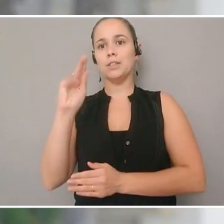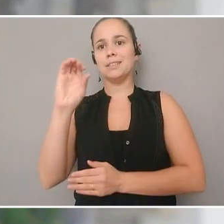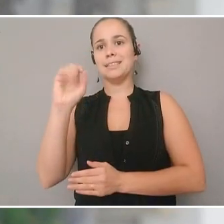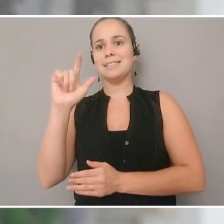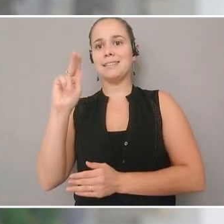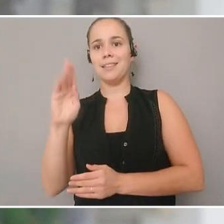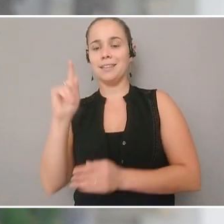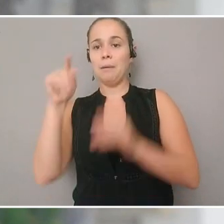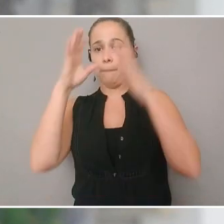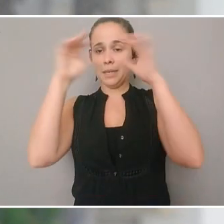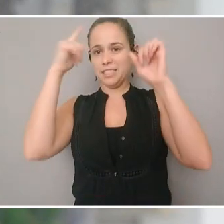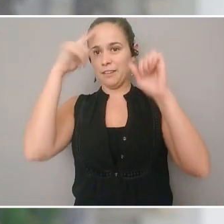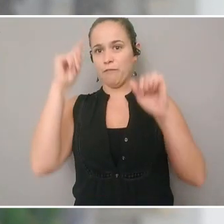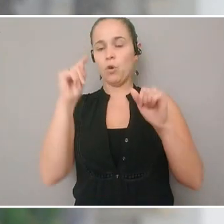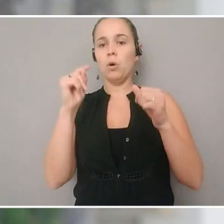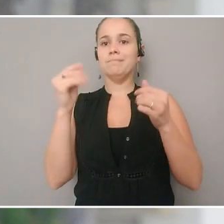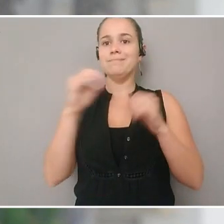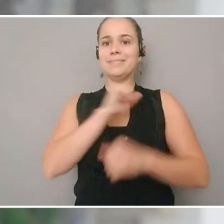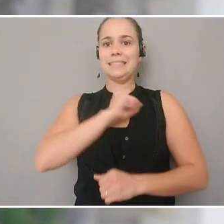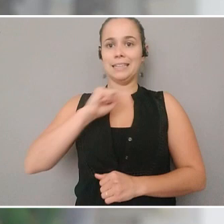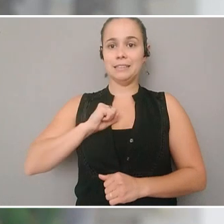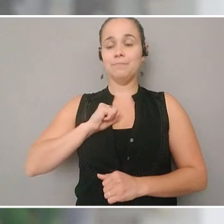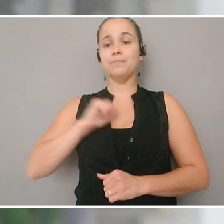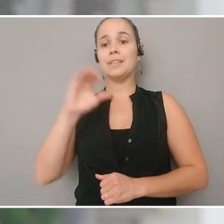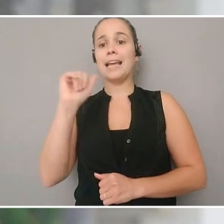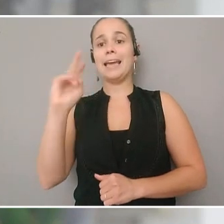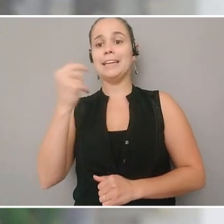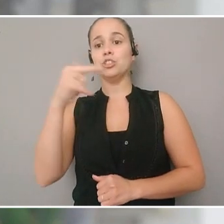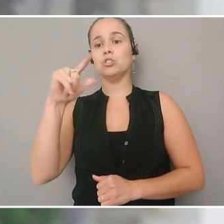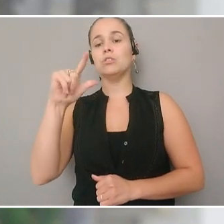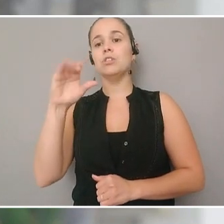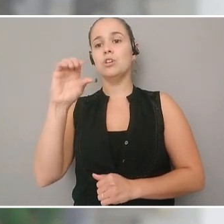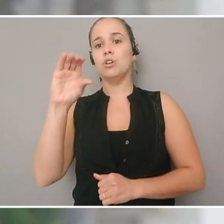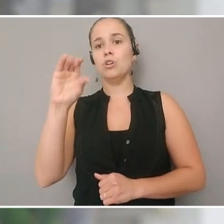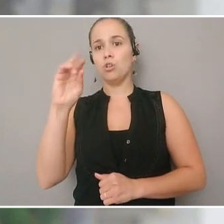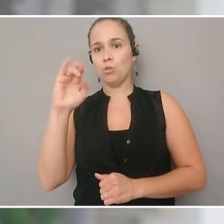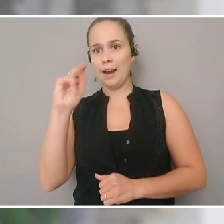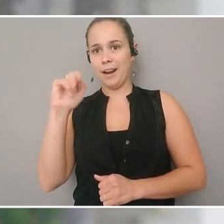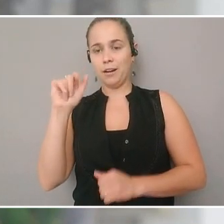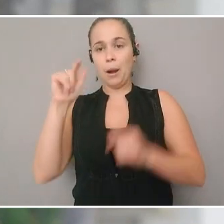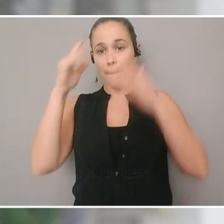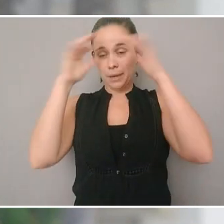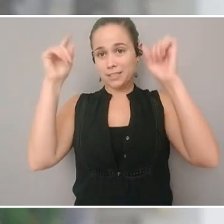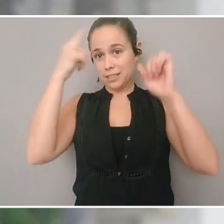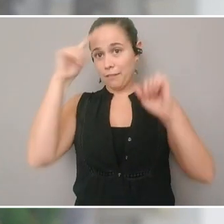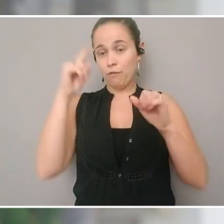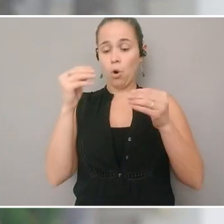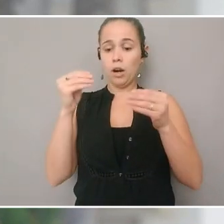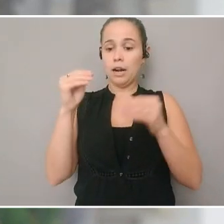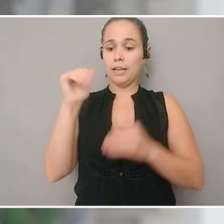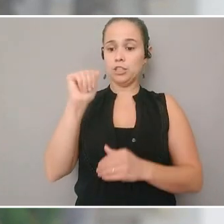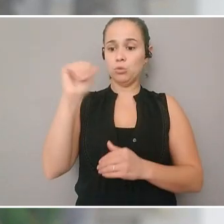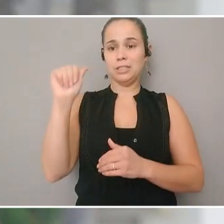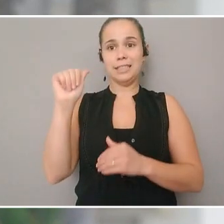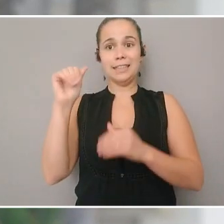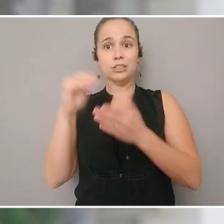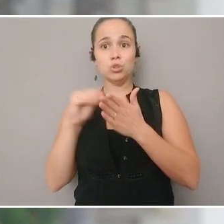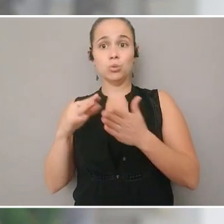Sr. Angel Contreras, Presidente de los